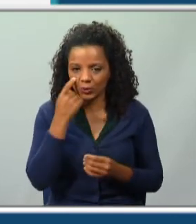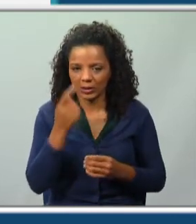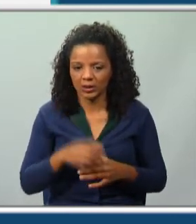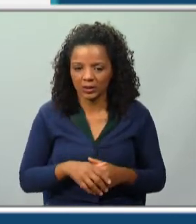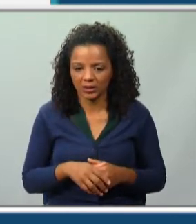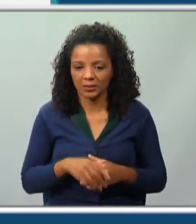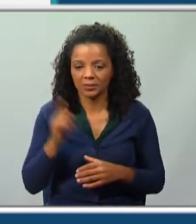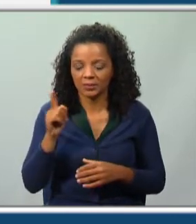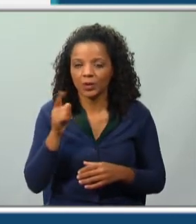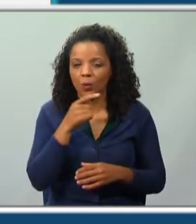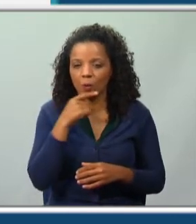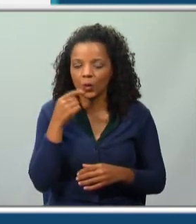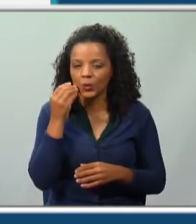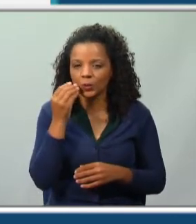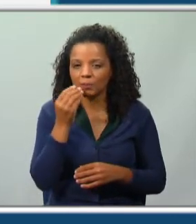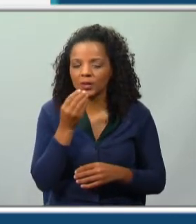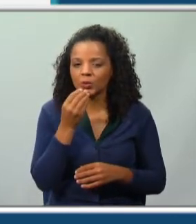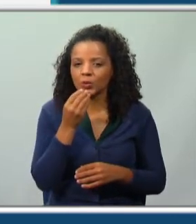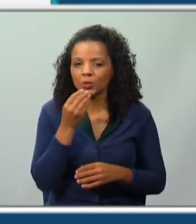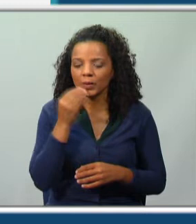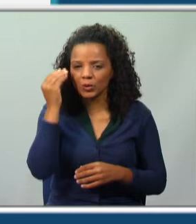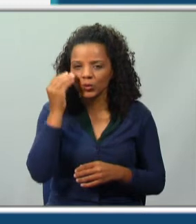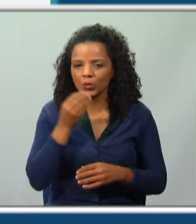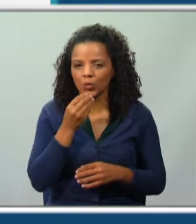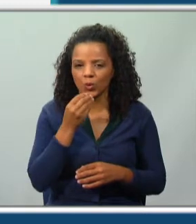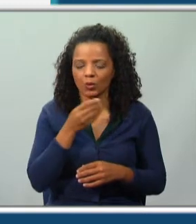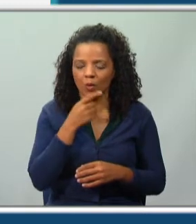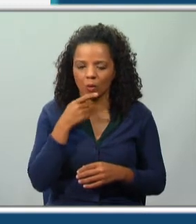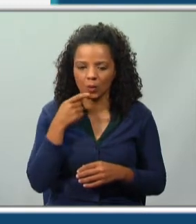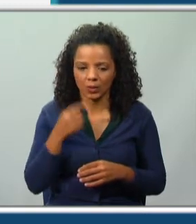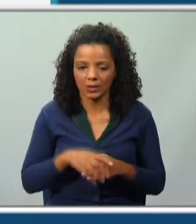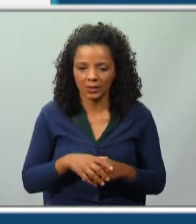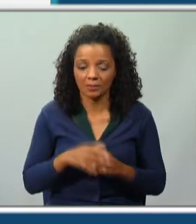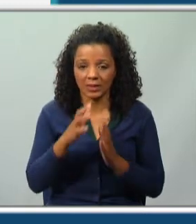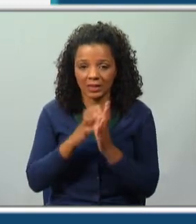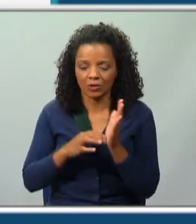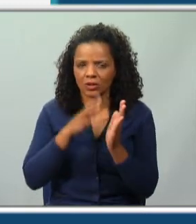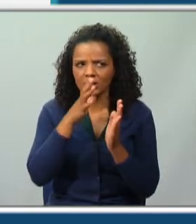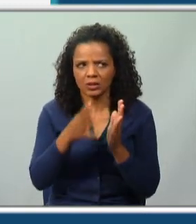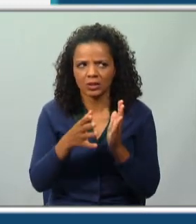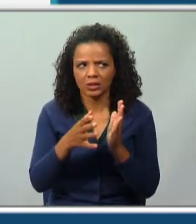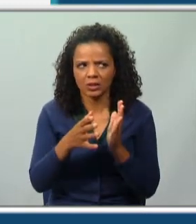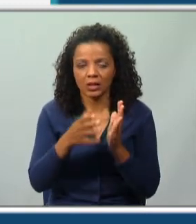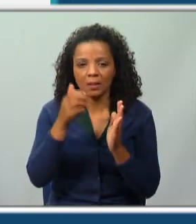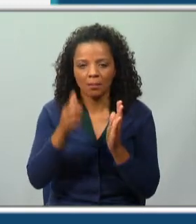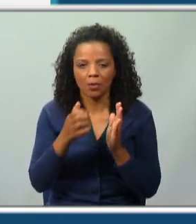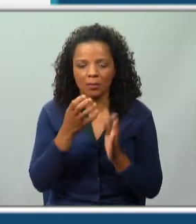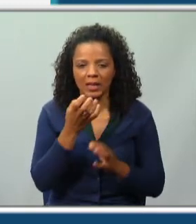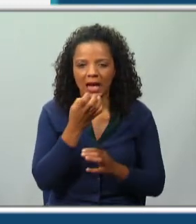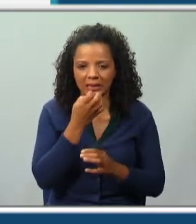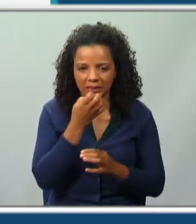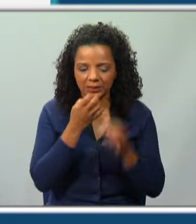os sonhos Um Sonho Doce no texto original de dizia bom para trincar e 文字中的美夢說好咬和